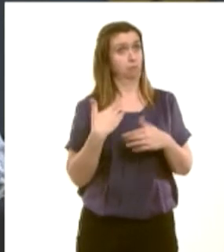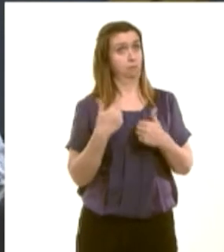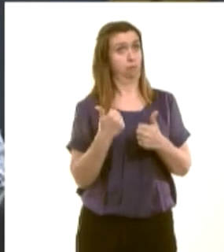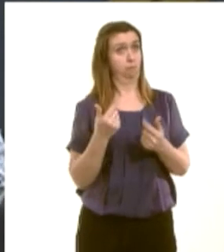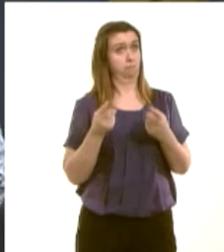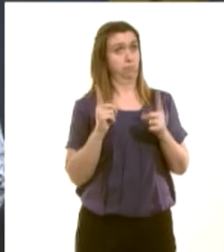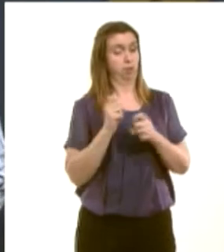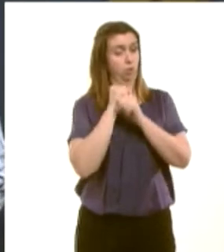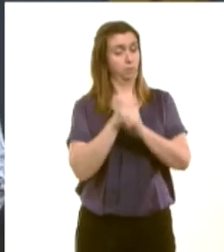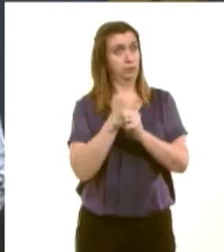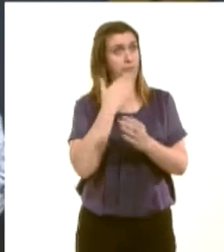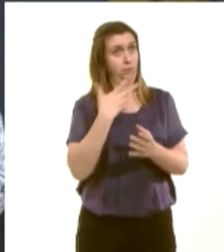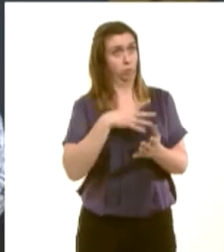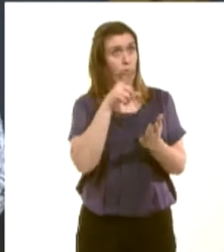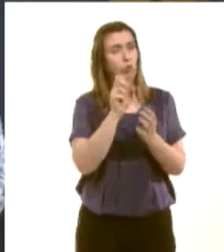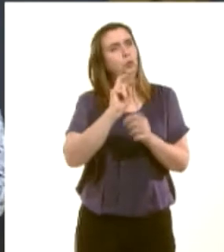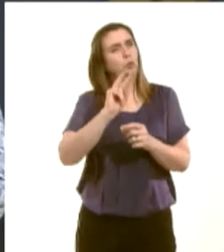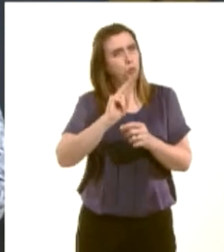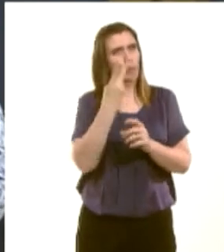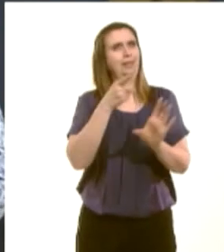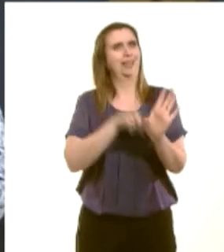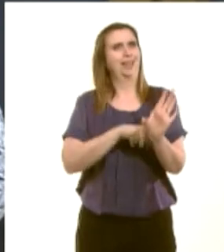iechyd? Carwyn Jones: Wel, rwyín siwr y bydd y Gweinidog